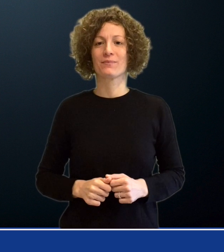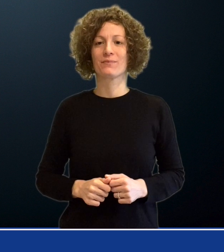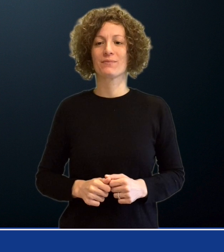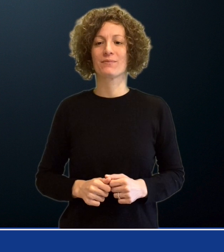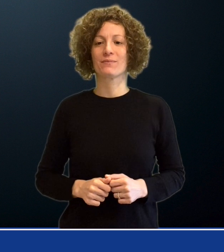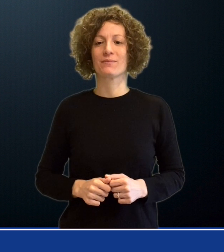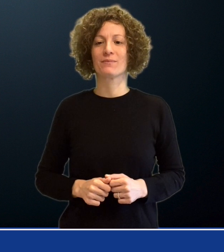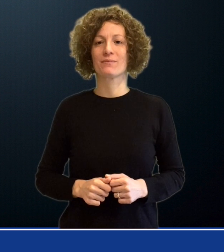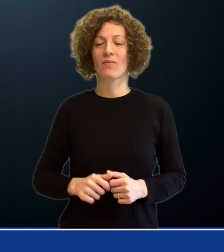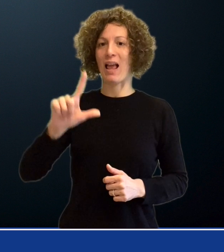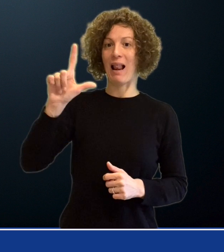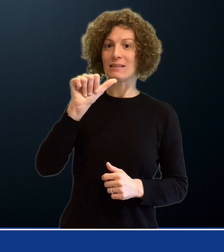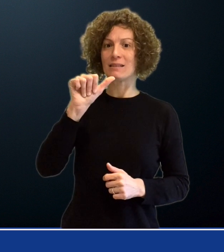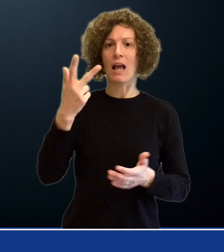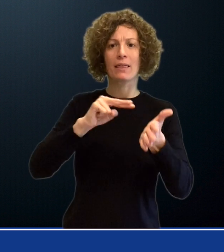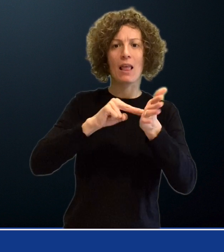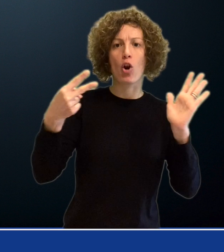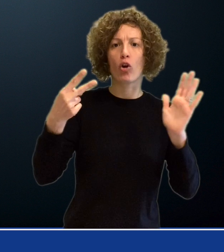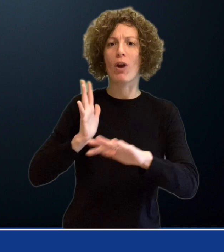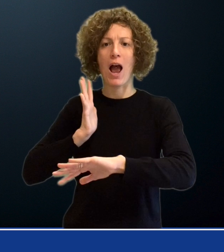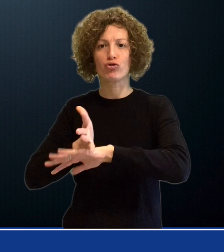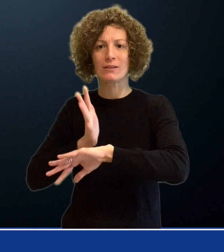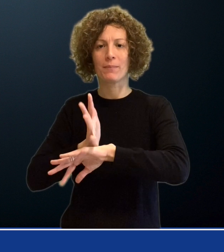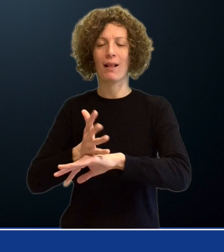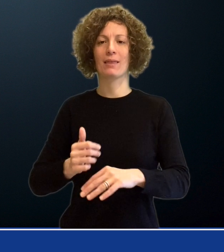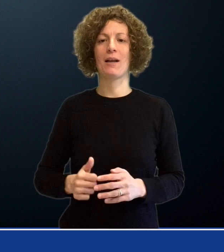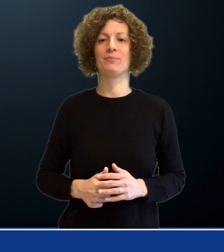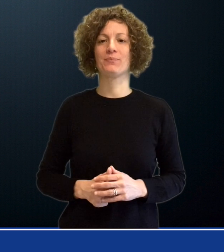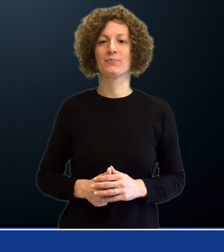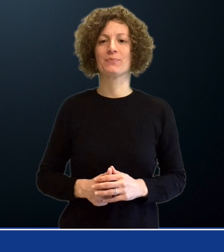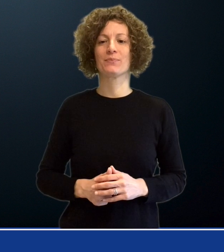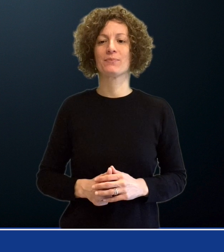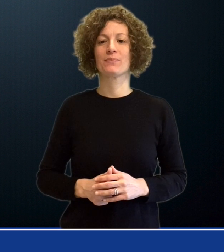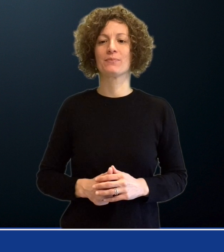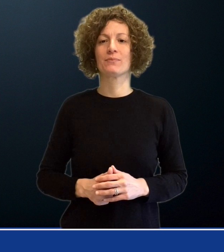LIS, tecnologie, accessibilità;